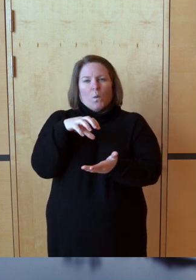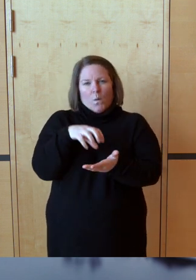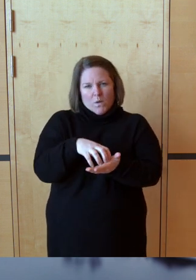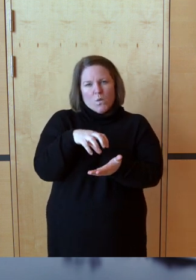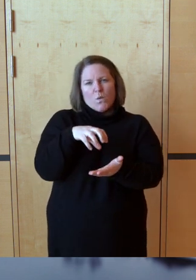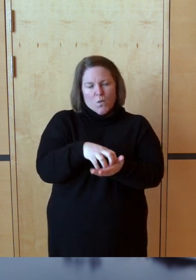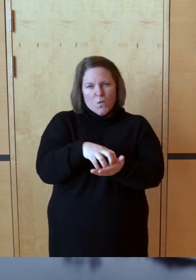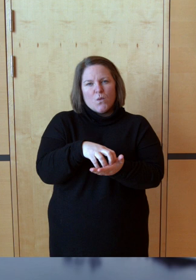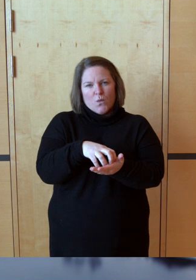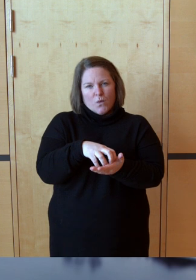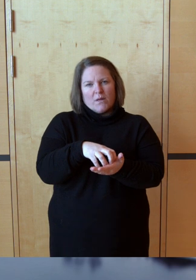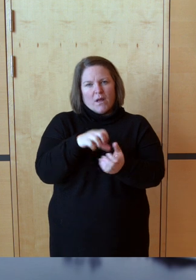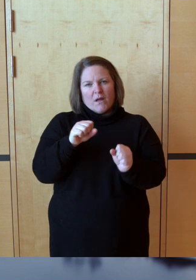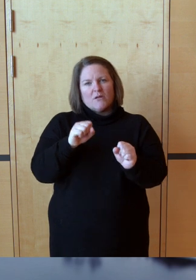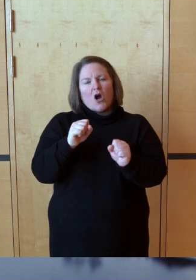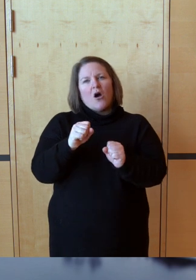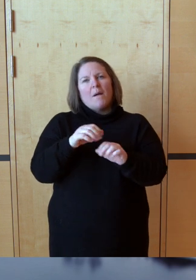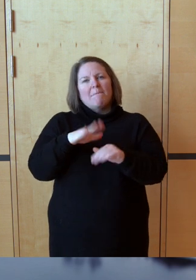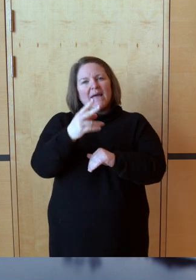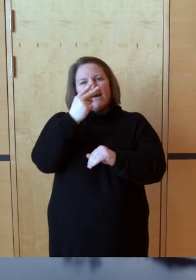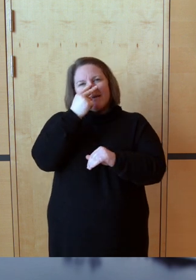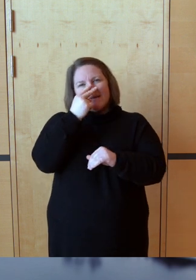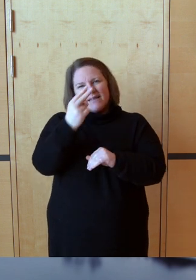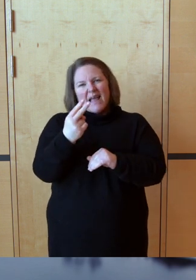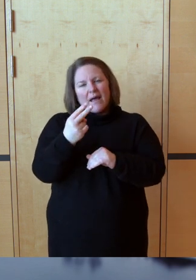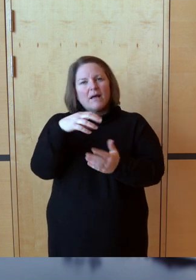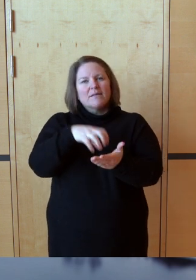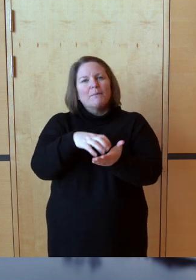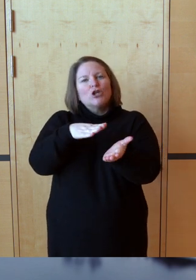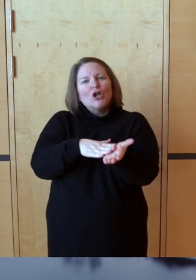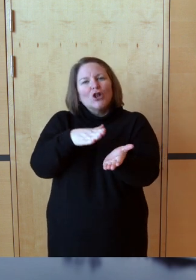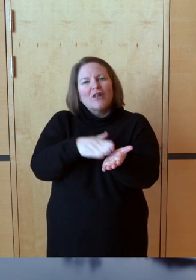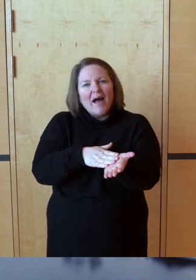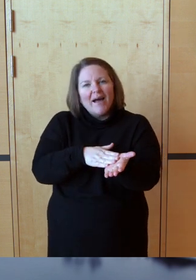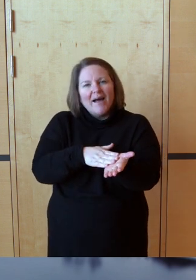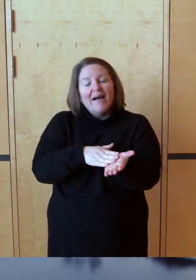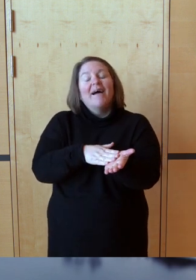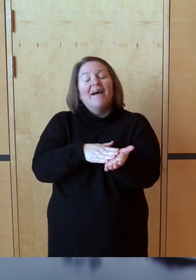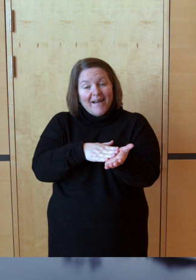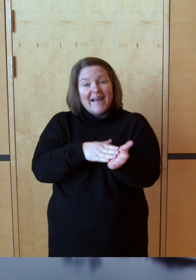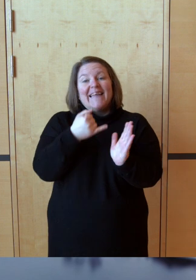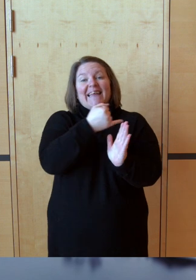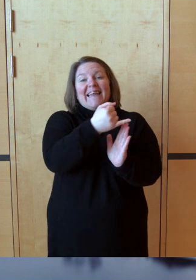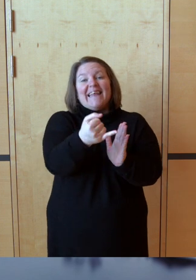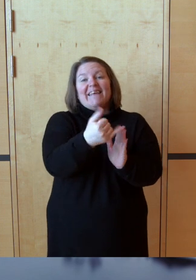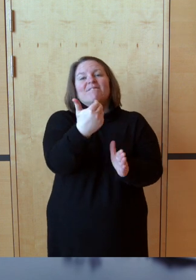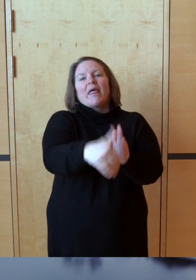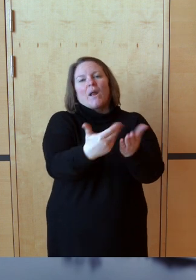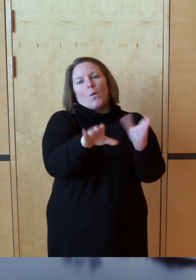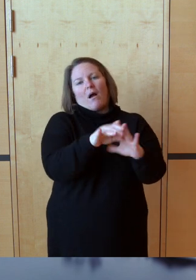Mer samhällsnyttig alternativet enligt oss Vilket är att genomföra nödvändiga renoveringar De befintliga lokalerna